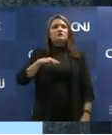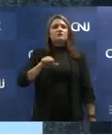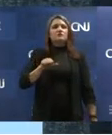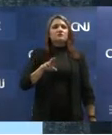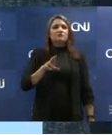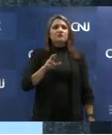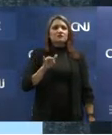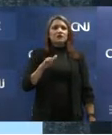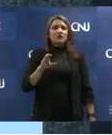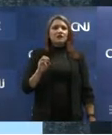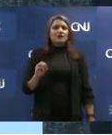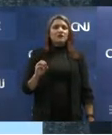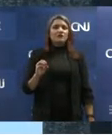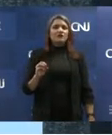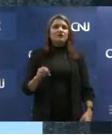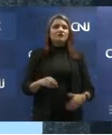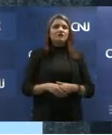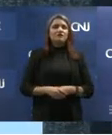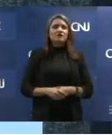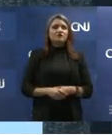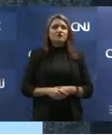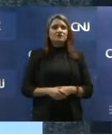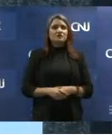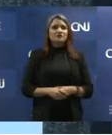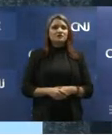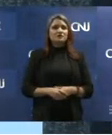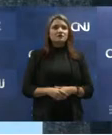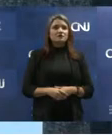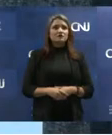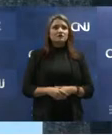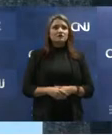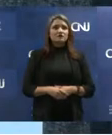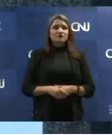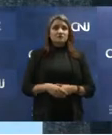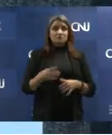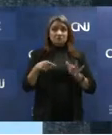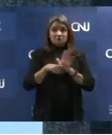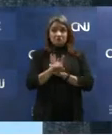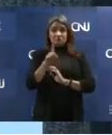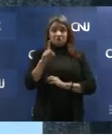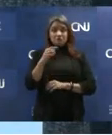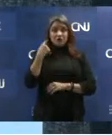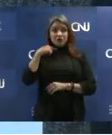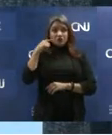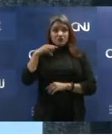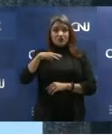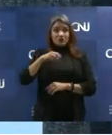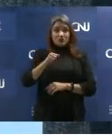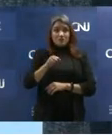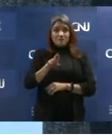Está presente? Maurício Vieira de Castro, Dr. Maurício?